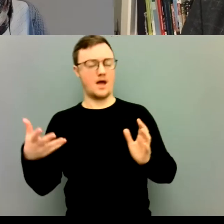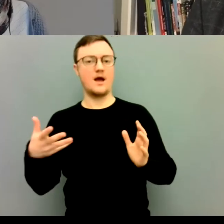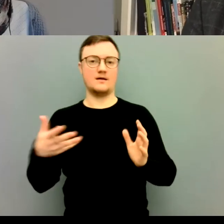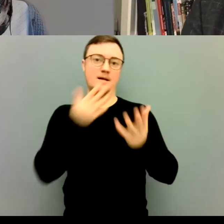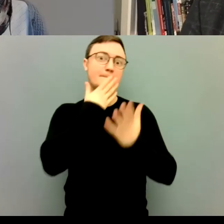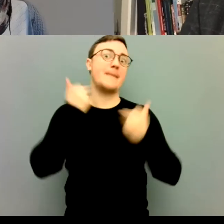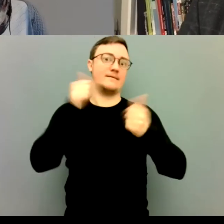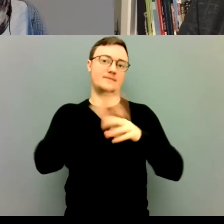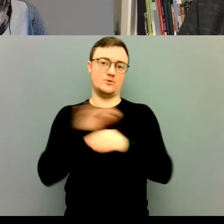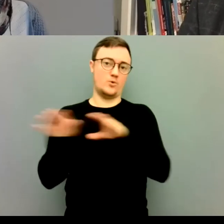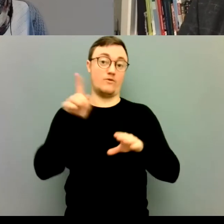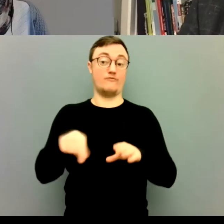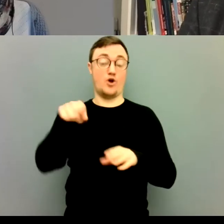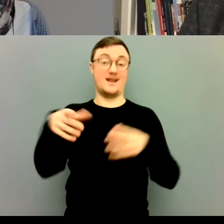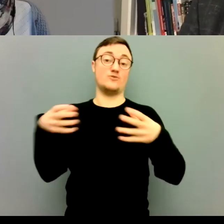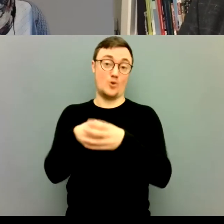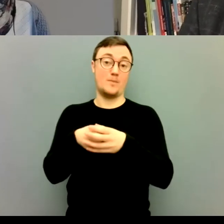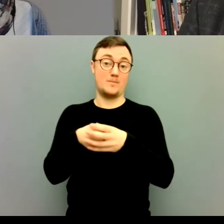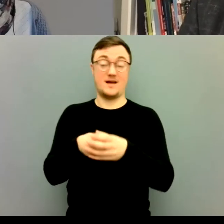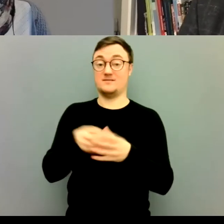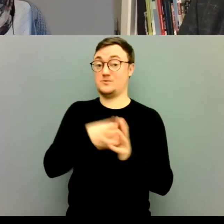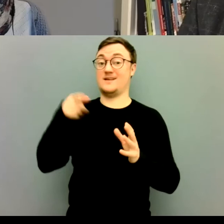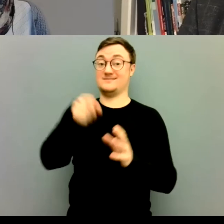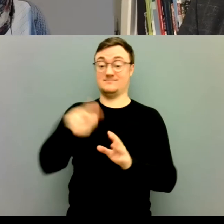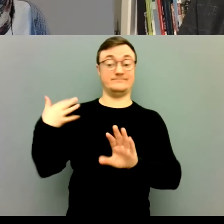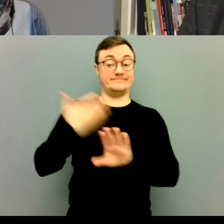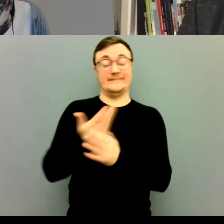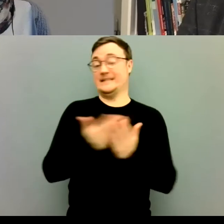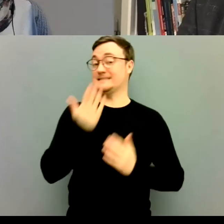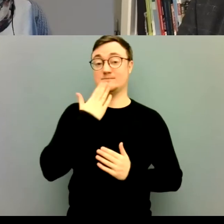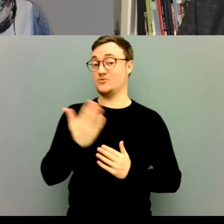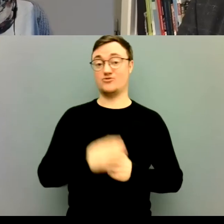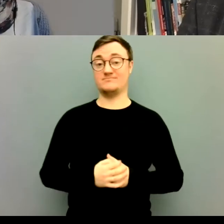bättre sjukvård för den gruppen. Det har inte varit bra.